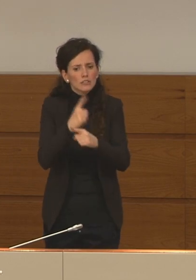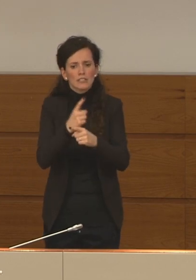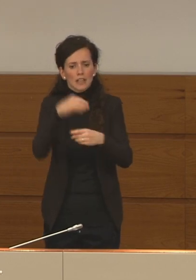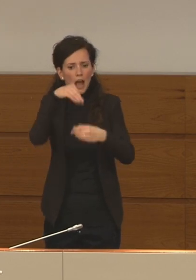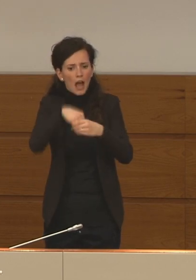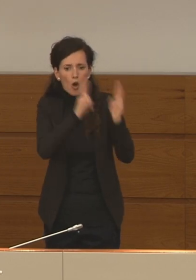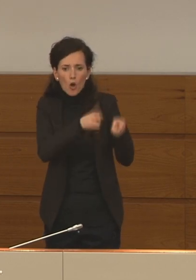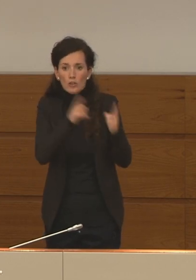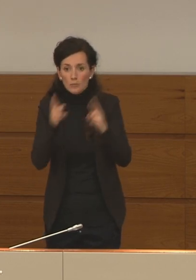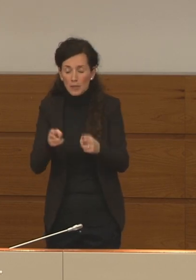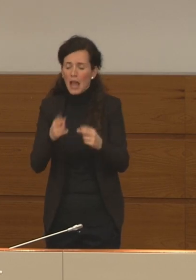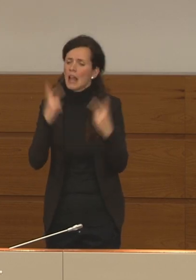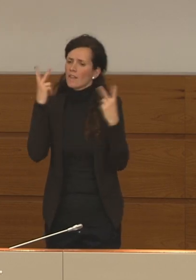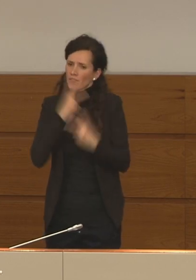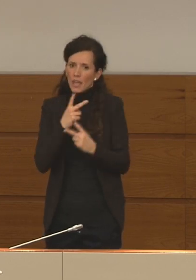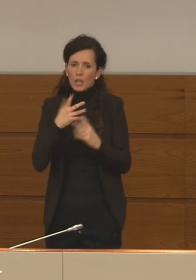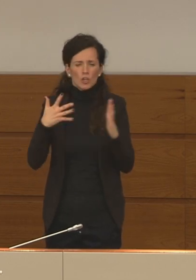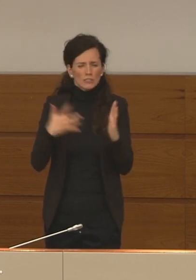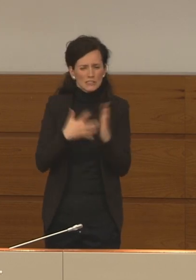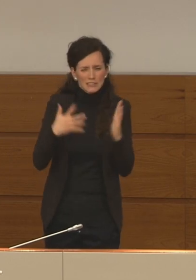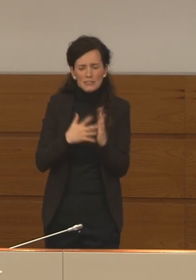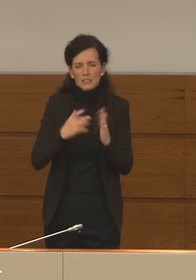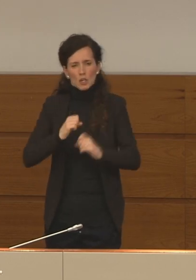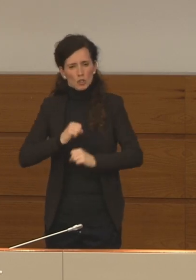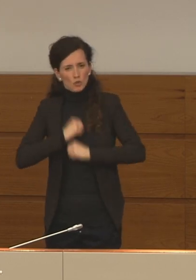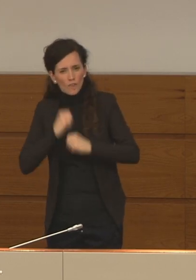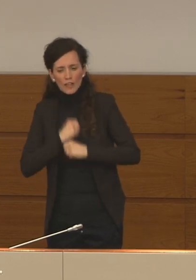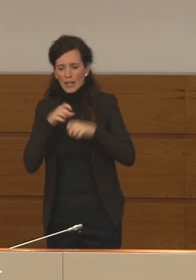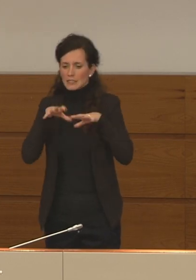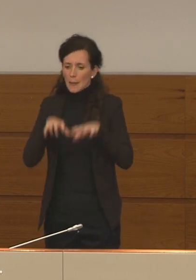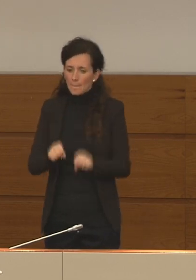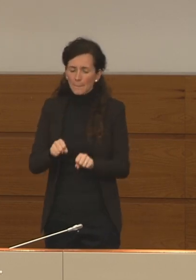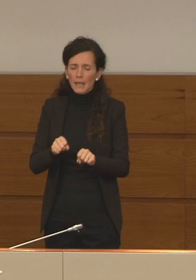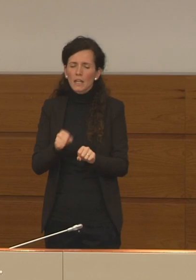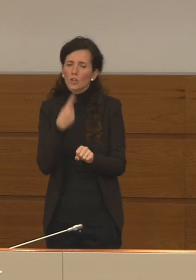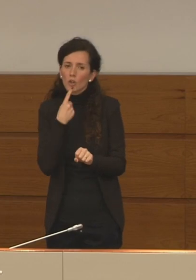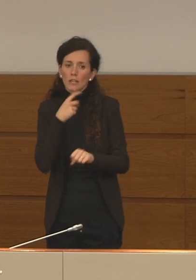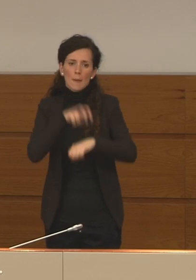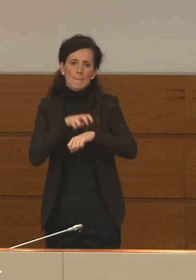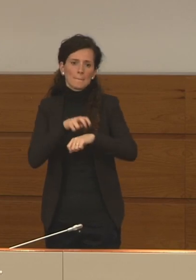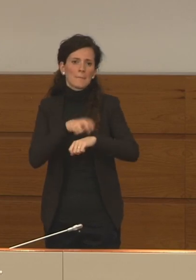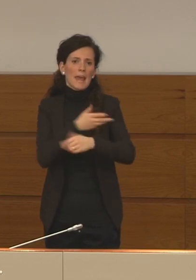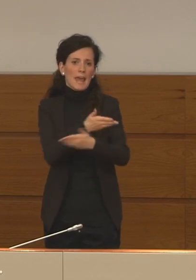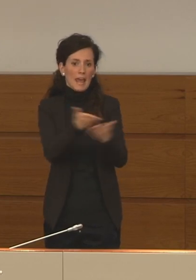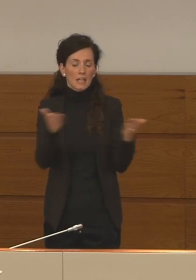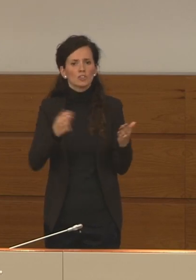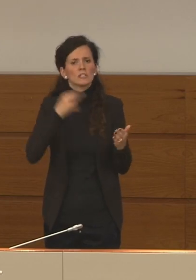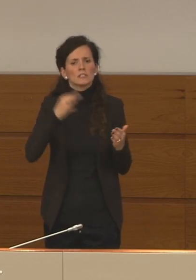sofferenza, con grande impegno da parte dei medici che sono in prima linea e che